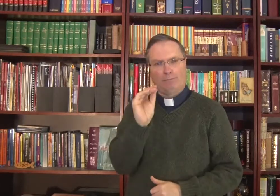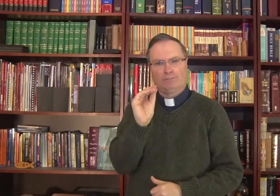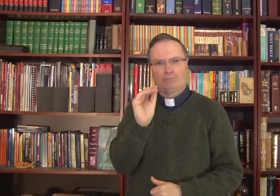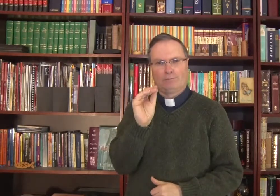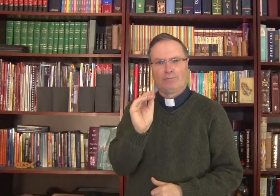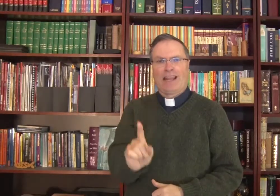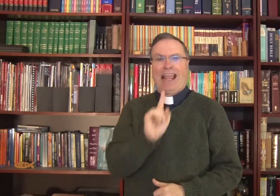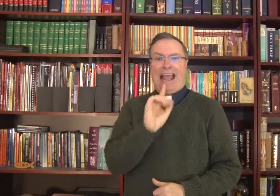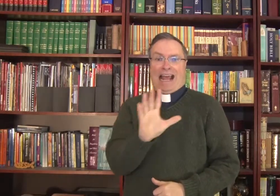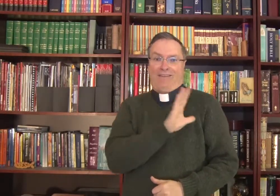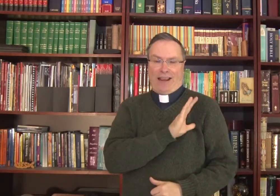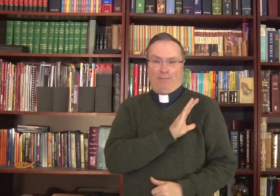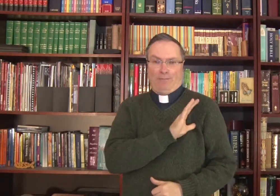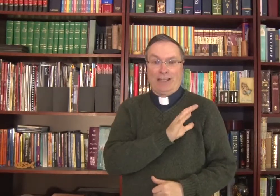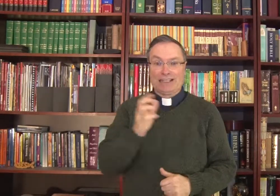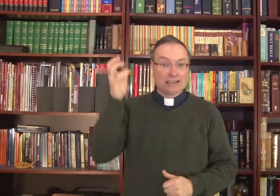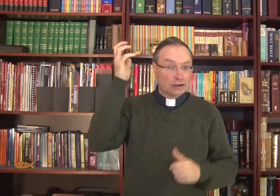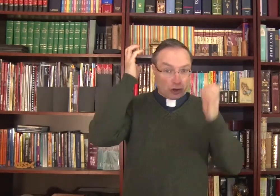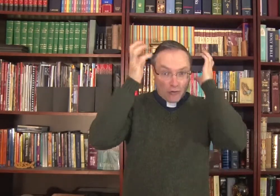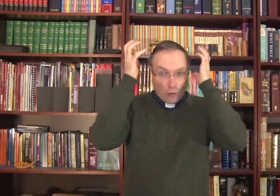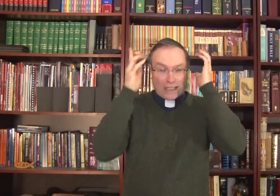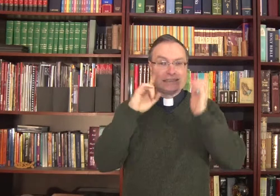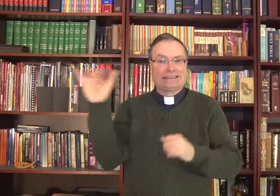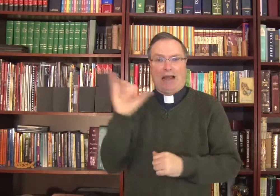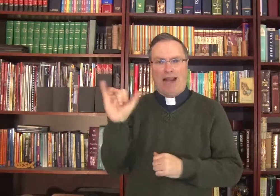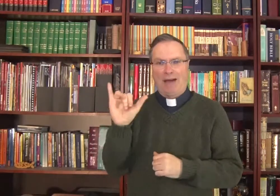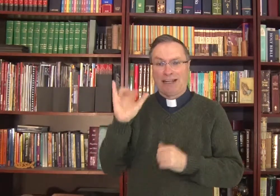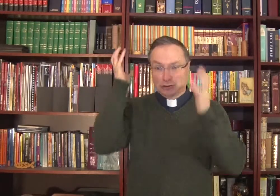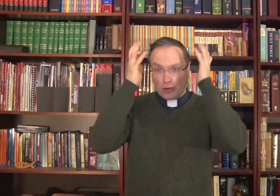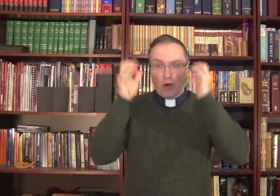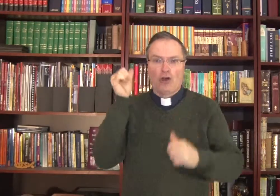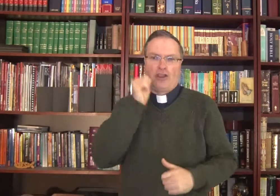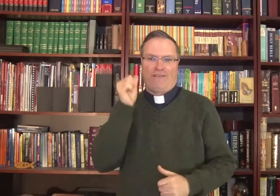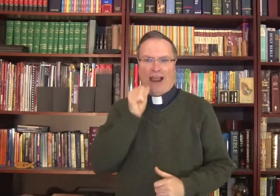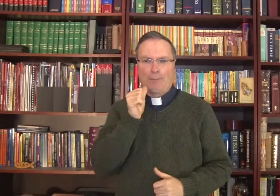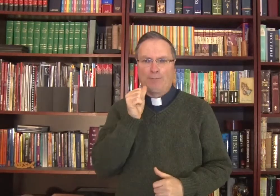Elles avaient des cheveux semblables à des cheveux de femme